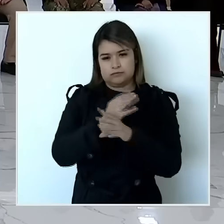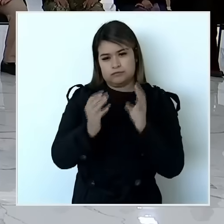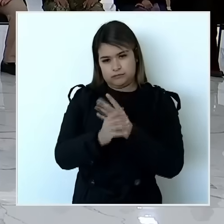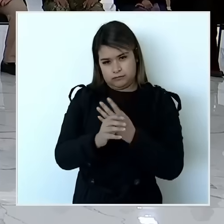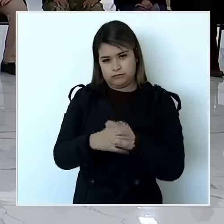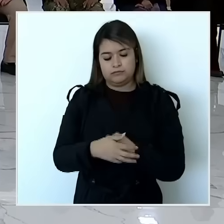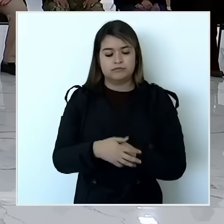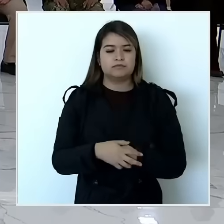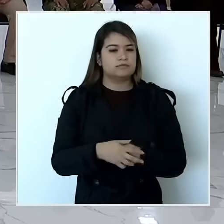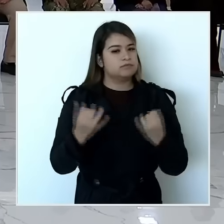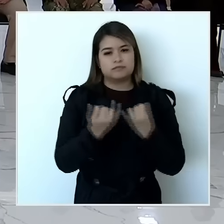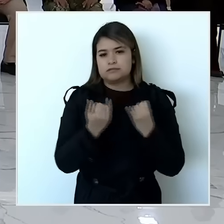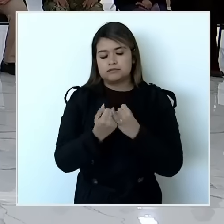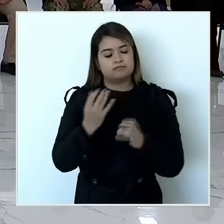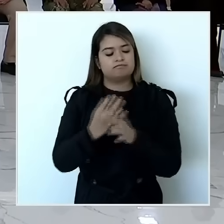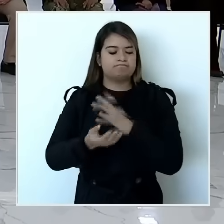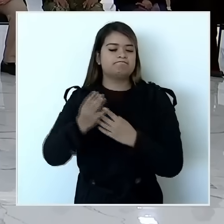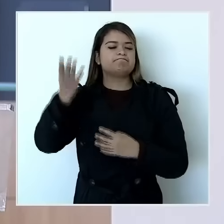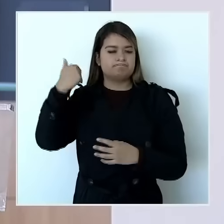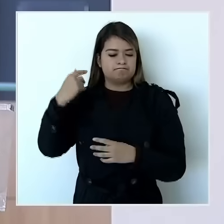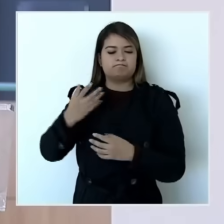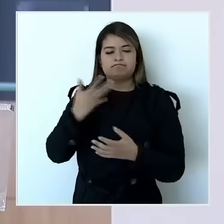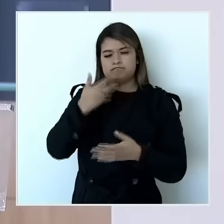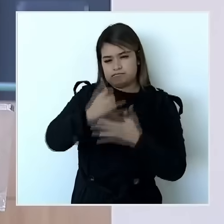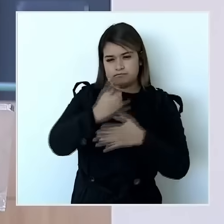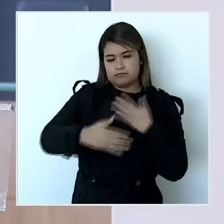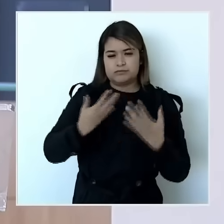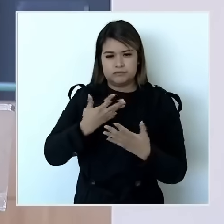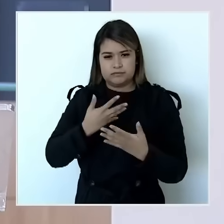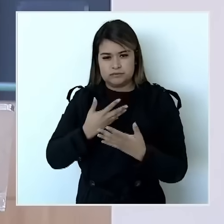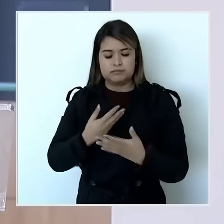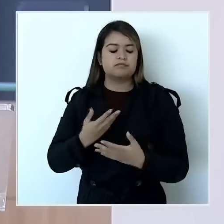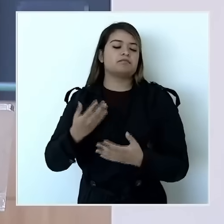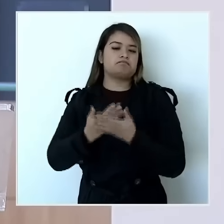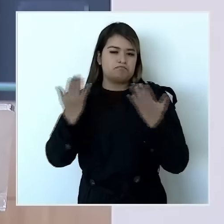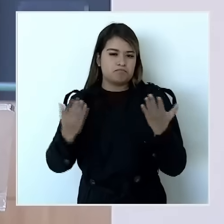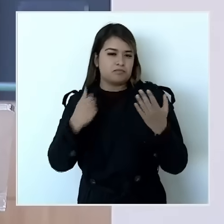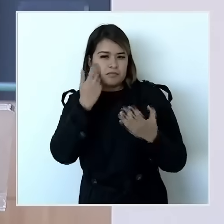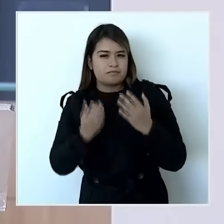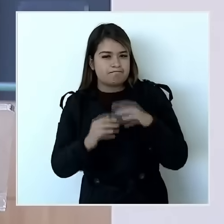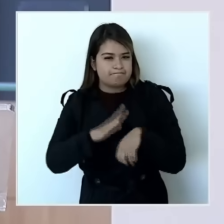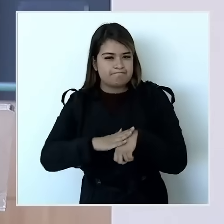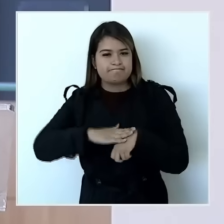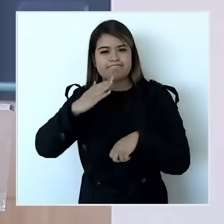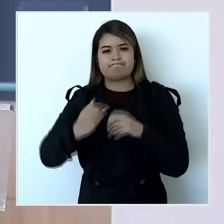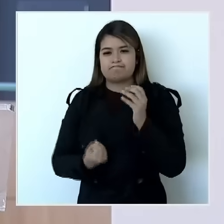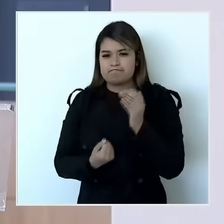ya tenemos y abren también nuevos caminos a un crecimiento inclusivo y sostenible.